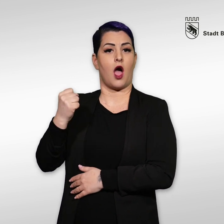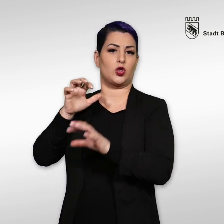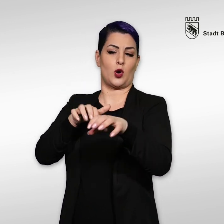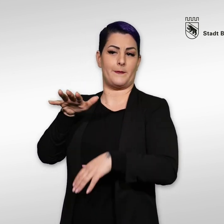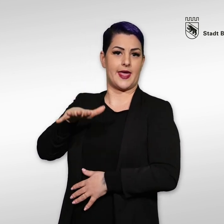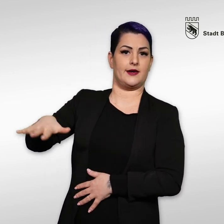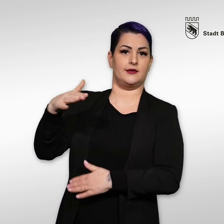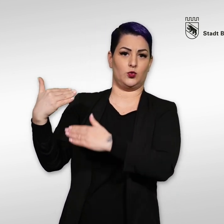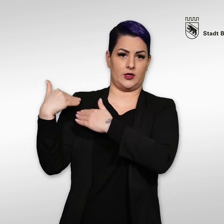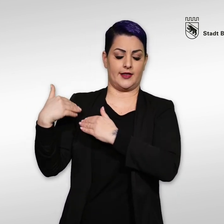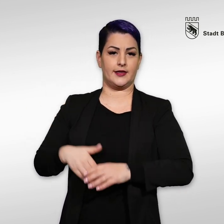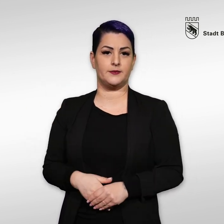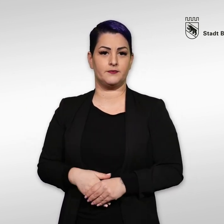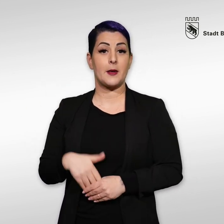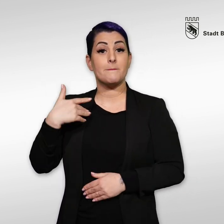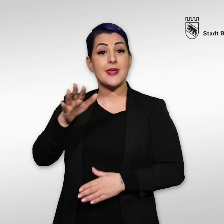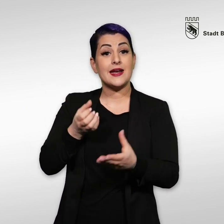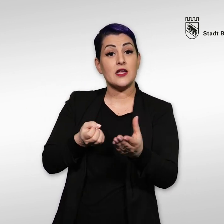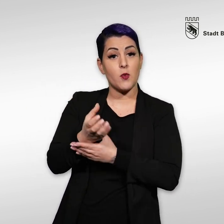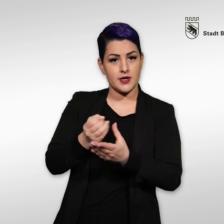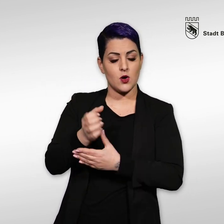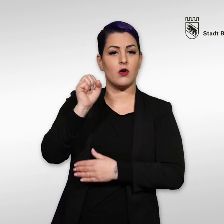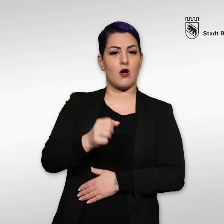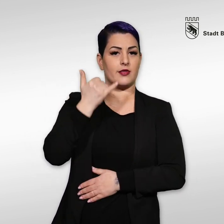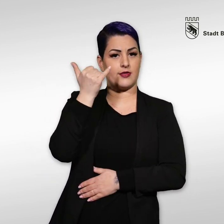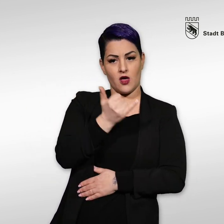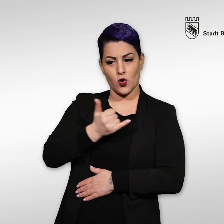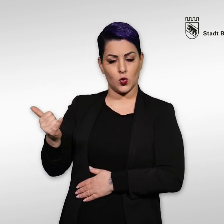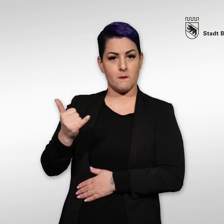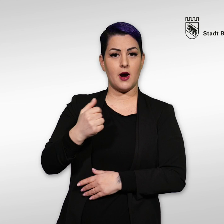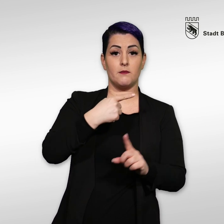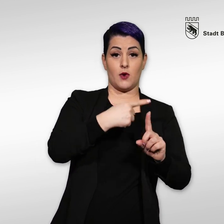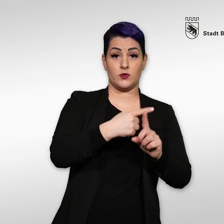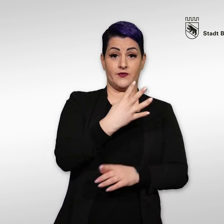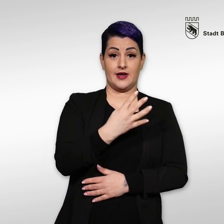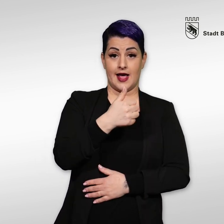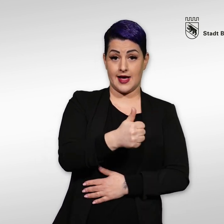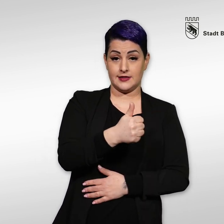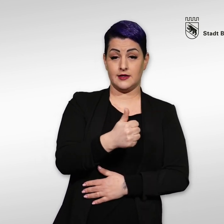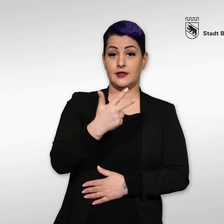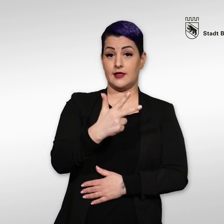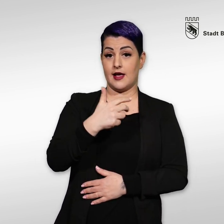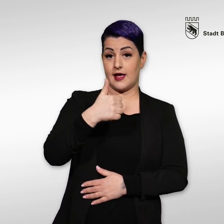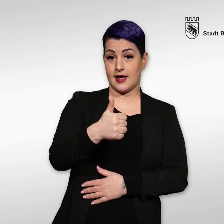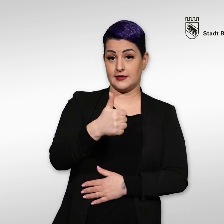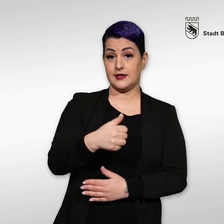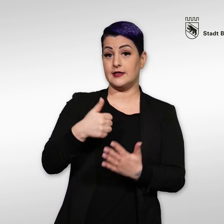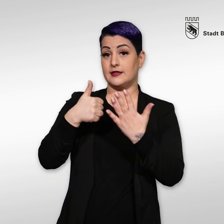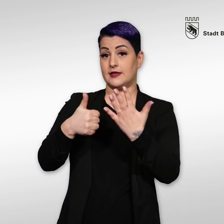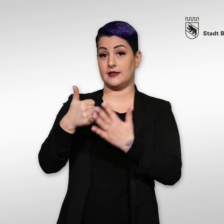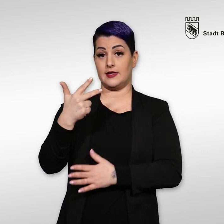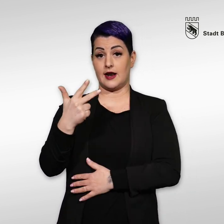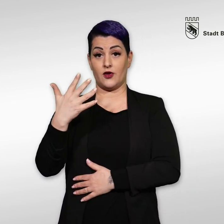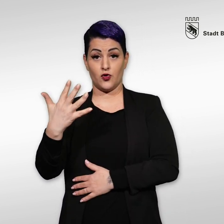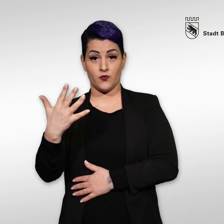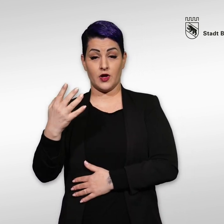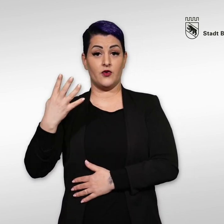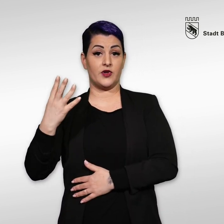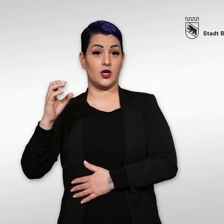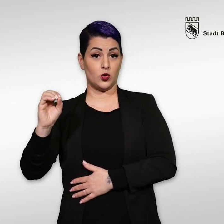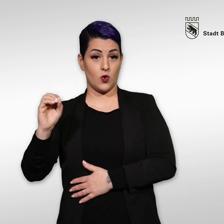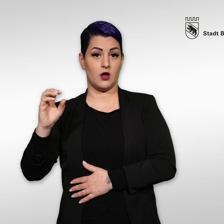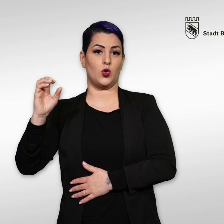Sie erhalten mehr Informationen unter der Telefonnummer +41 31 635 40 00,